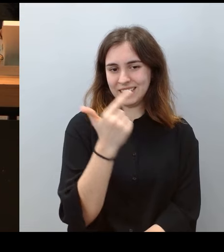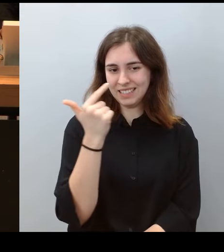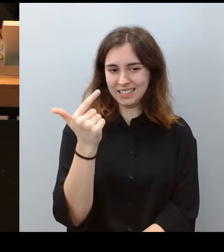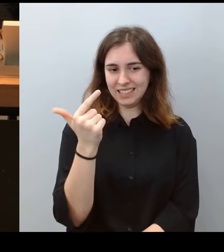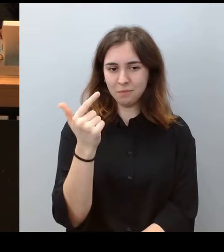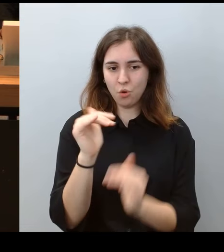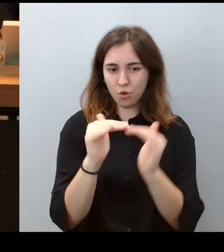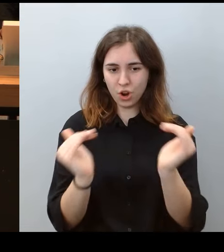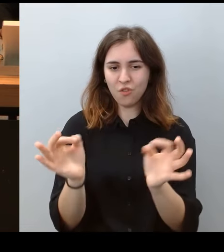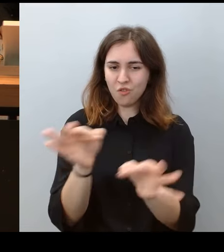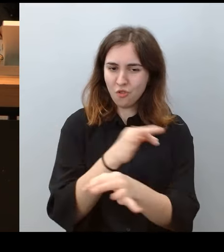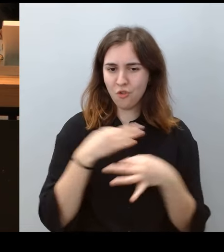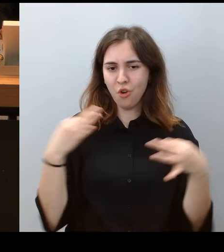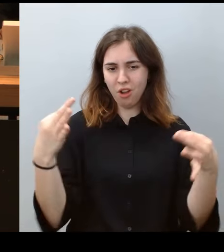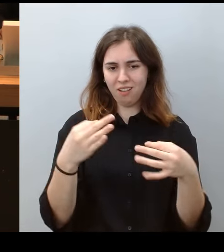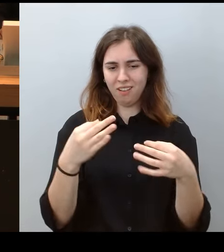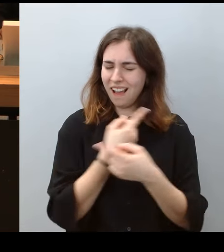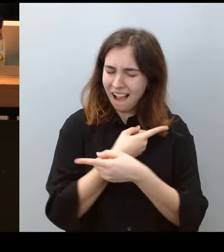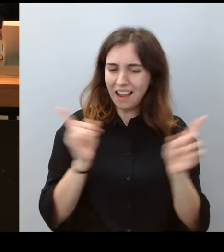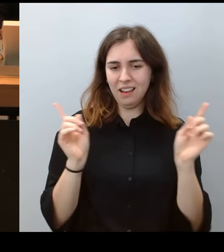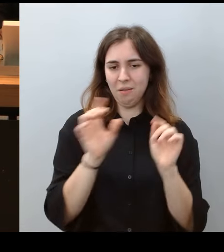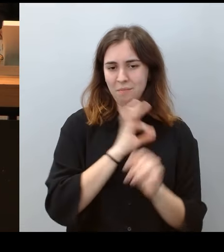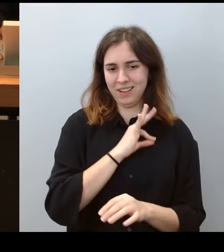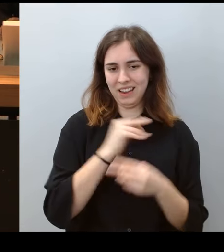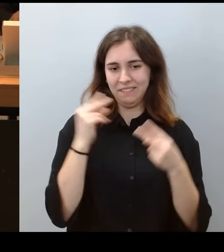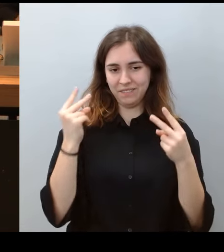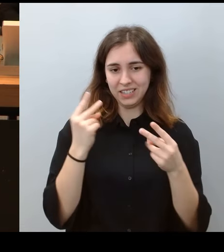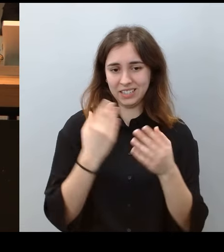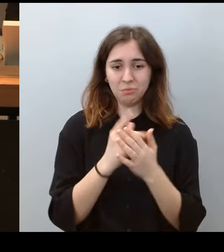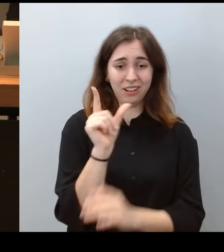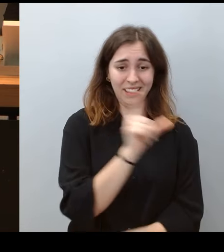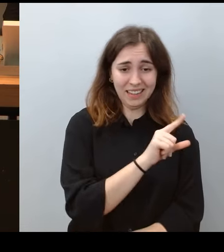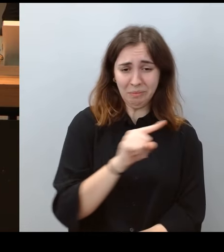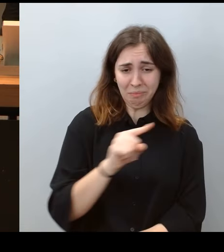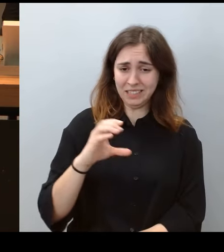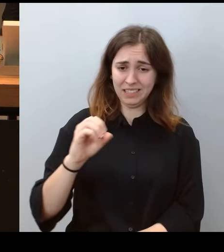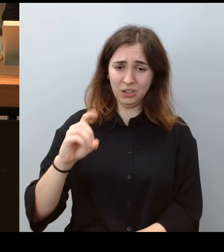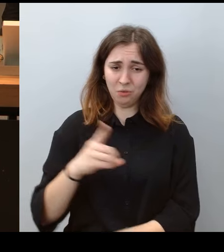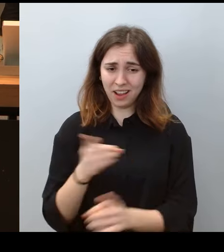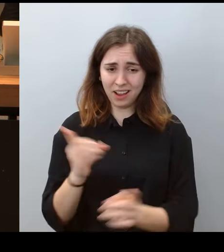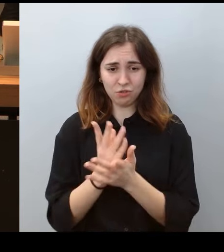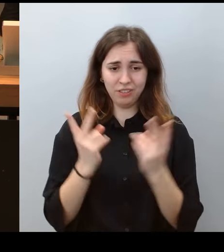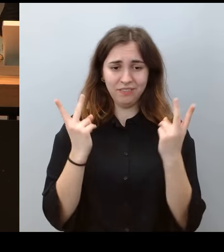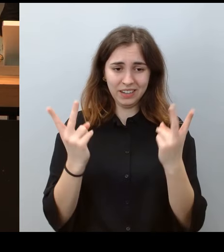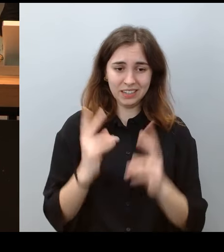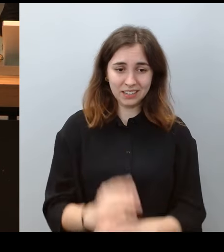Deshalb hat auch die Senats sozialverwaltung vor dem Haushaltsbeschluss dafür gesorgt, dass die Finanzierungslücke im